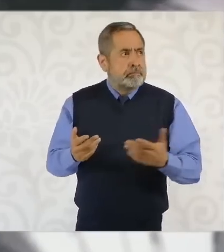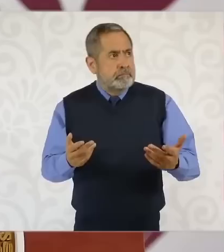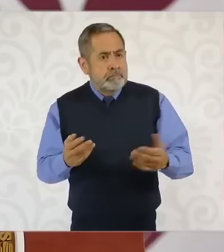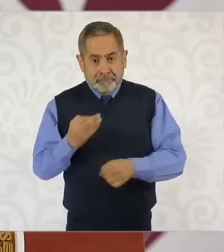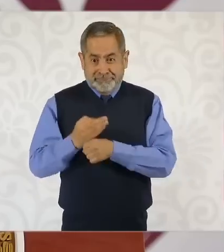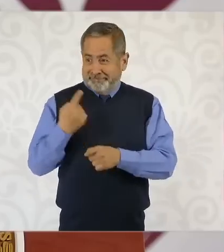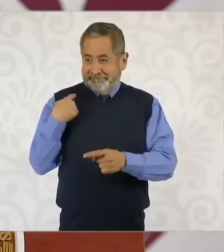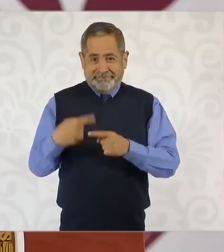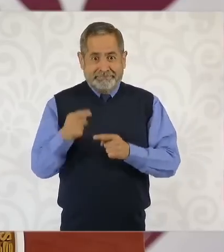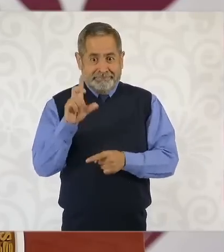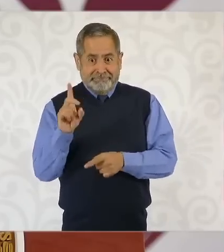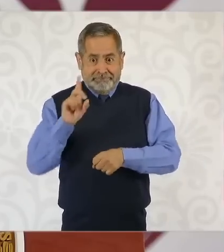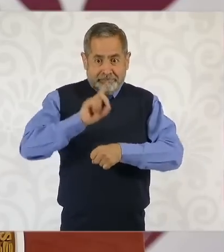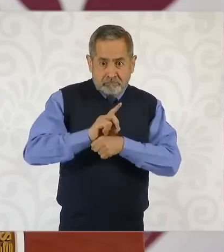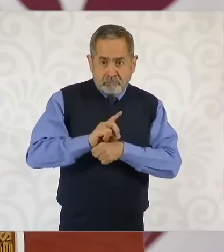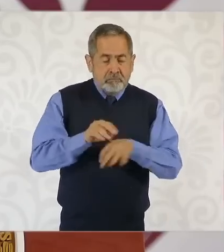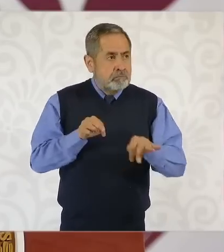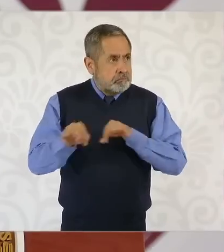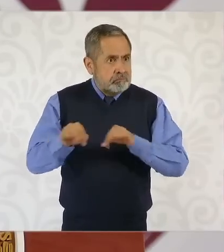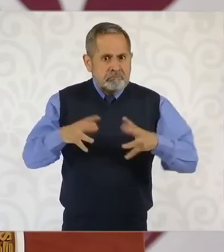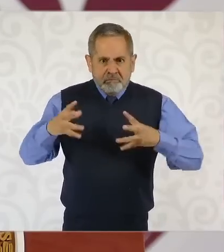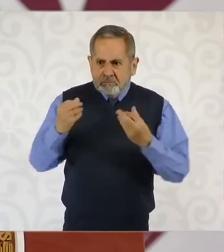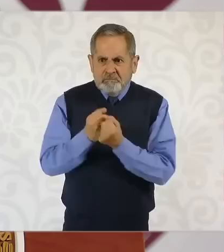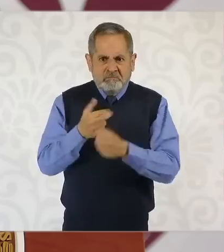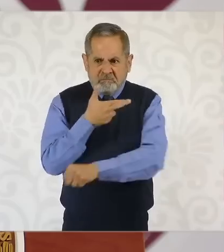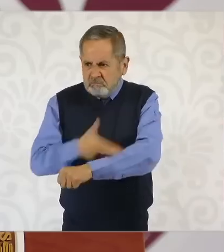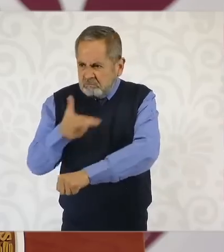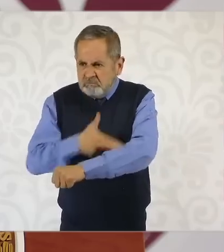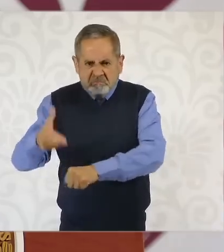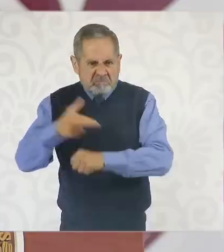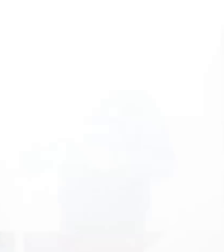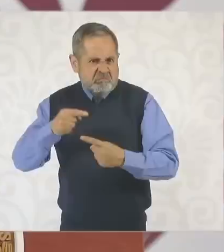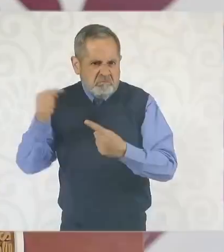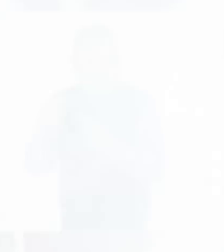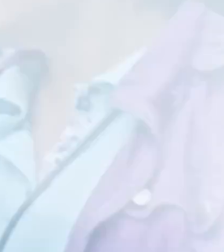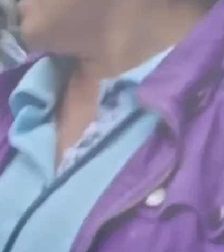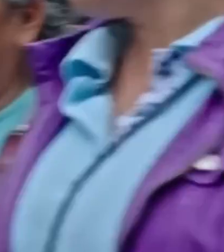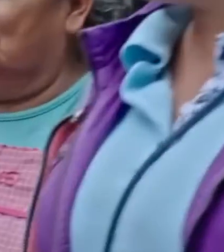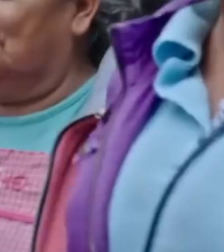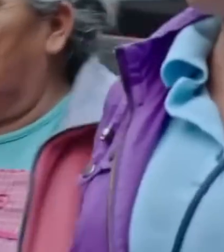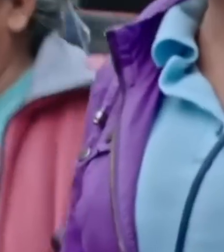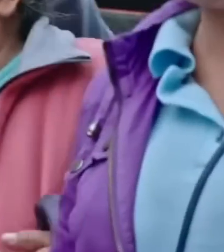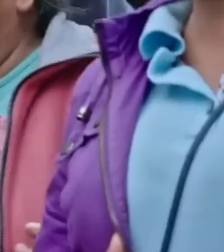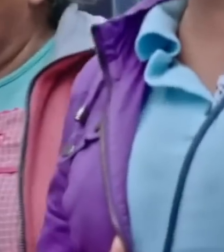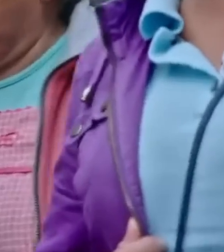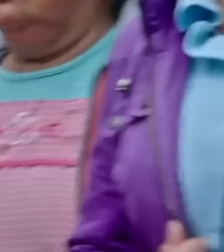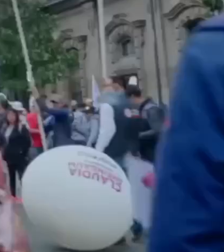juntos este desafío mantenernos con unidad ha agregado al tiempo que ha convocado a una